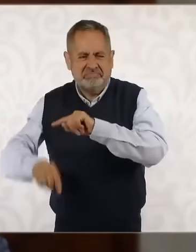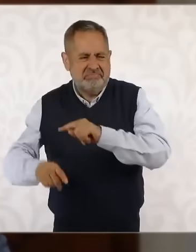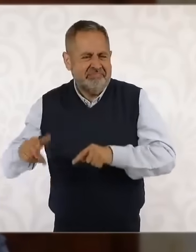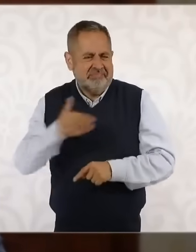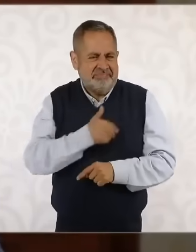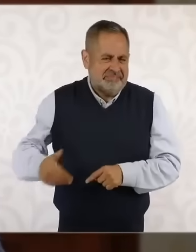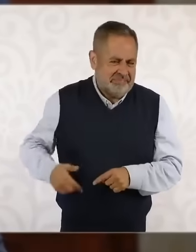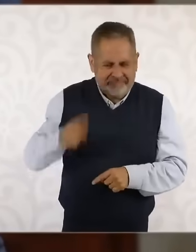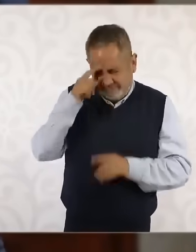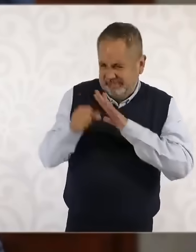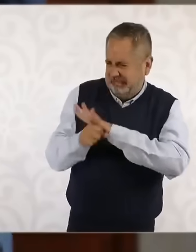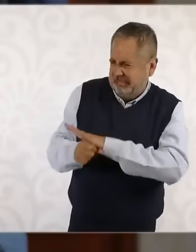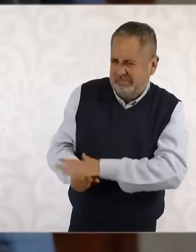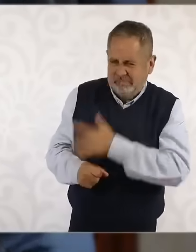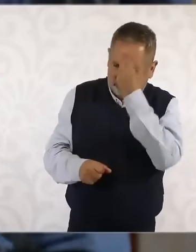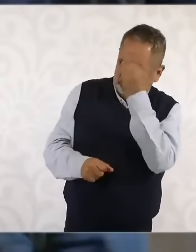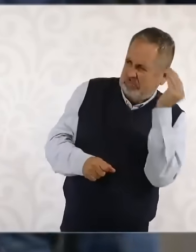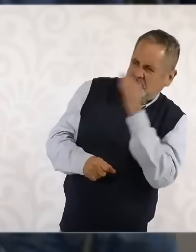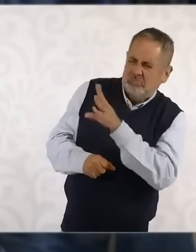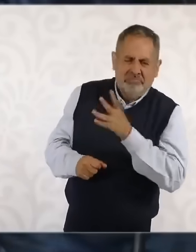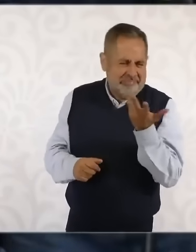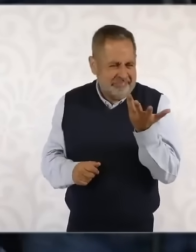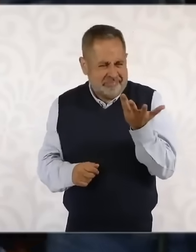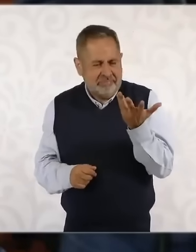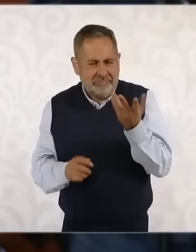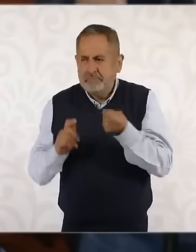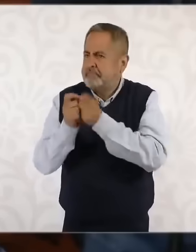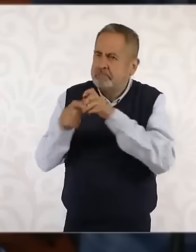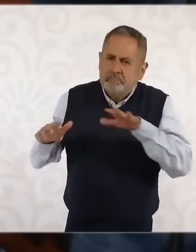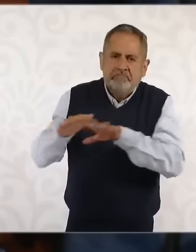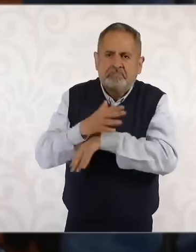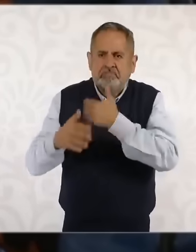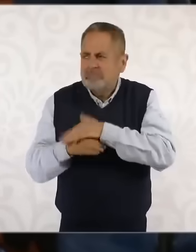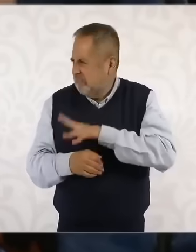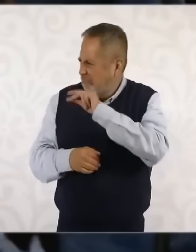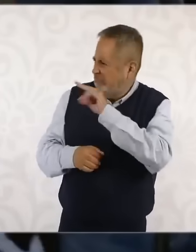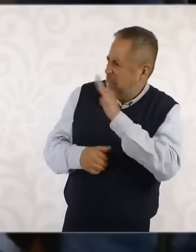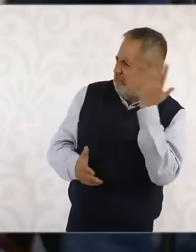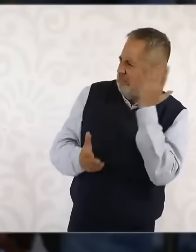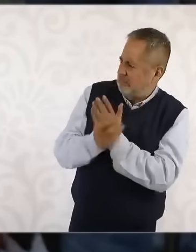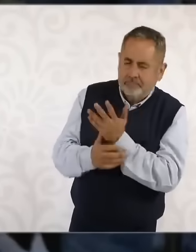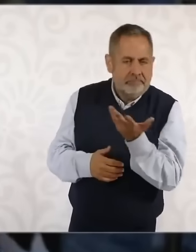solo para presionar, sino sobre todo para frenar la transformación. Eh, hay quienes aprovechan